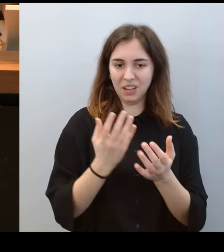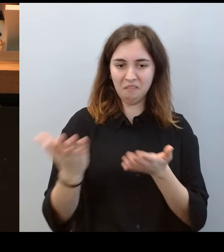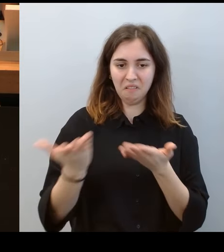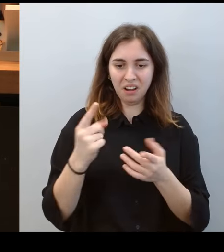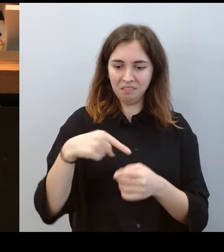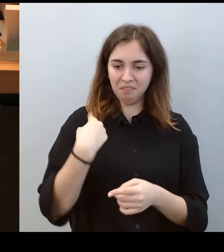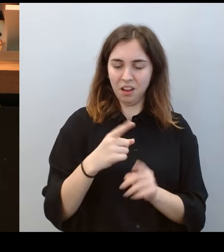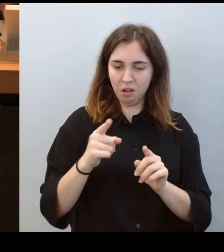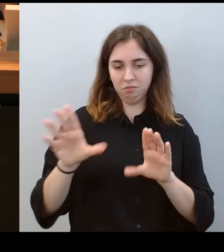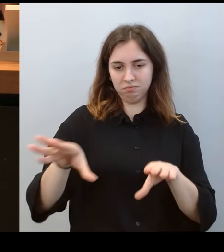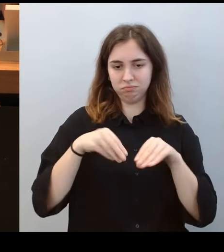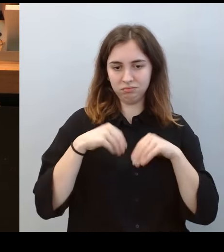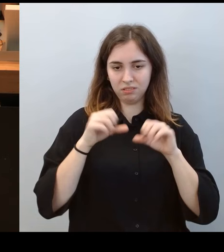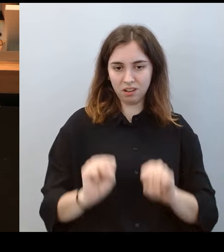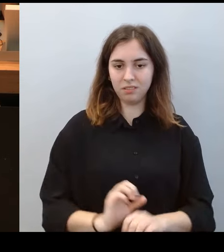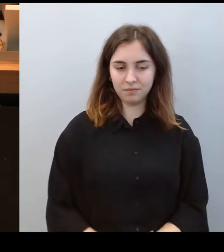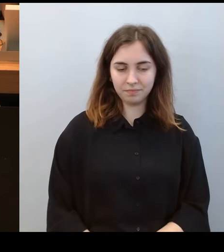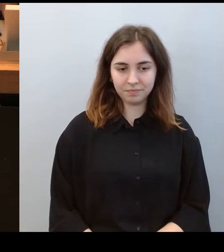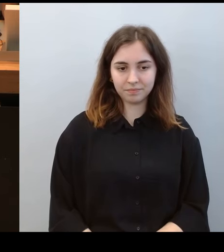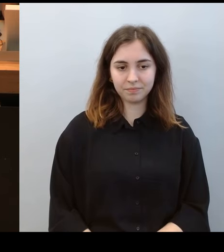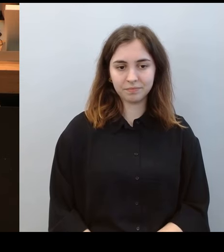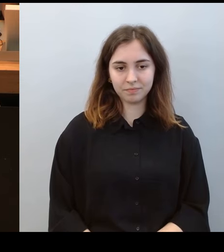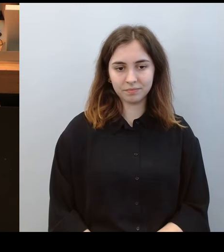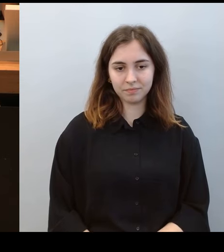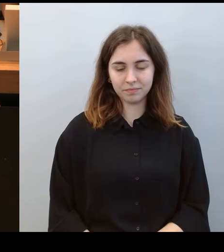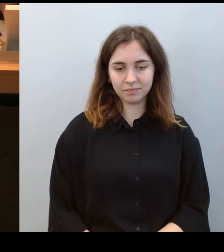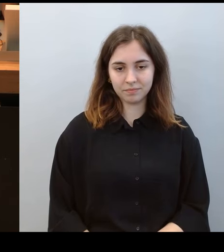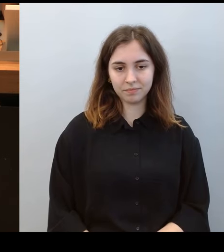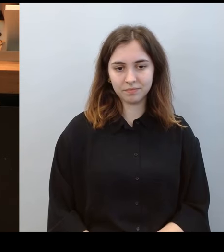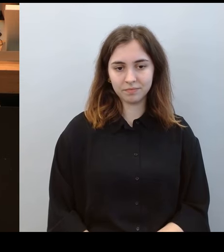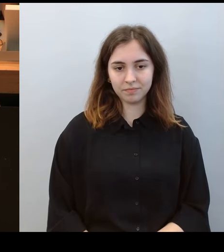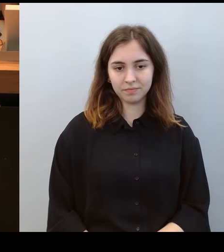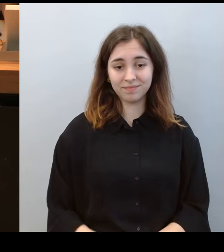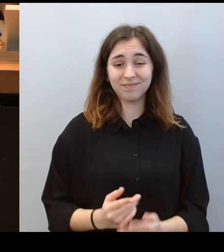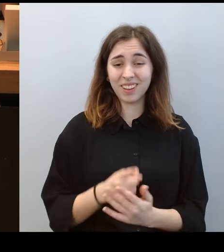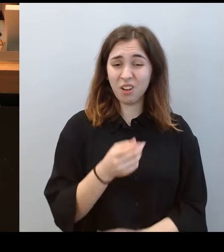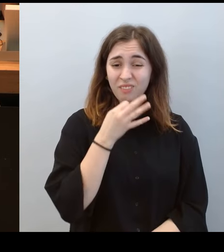Und es ist auch eine Frage der Verhältnismäßigkeit, denn jede